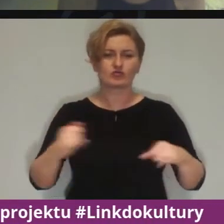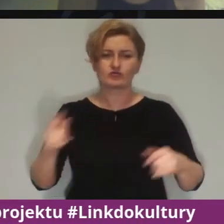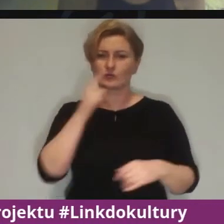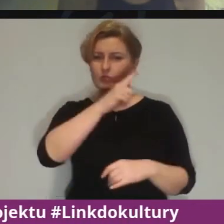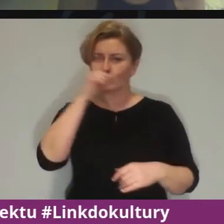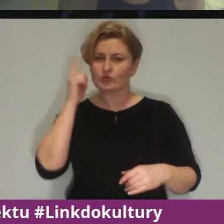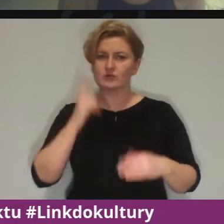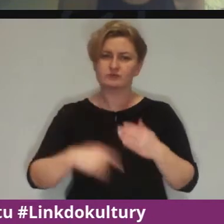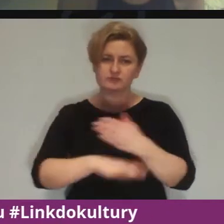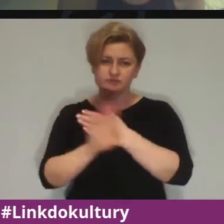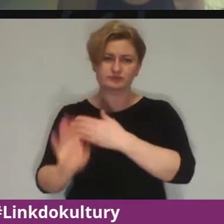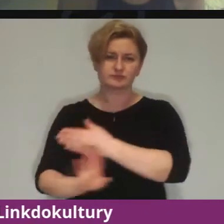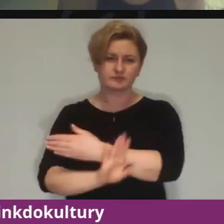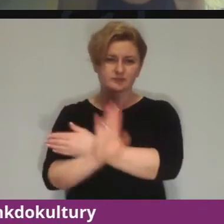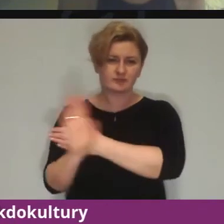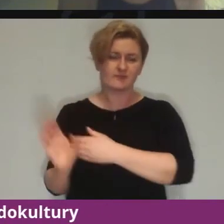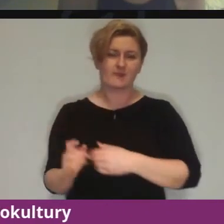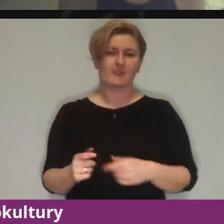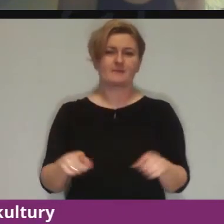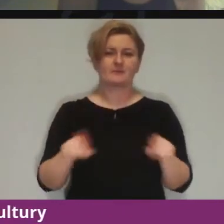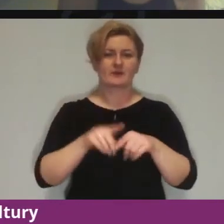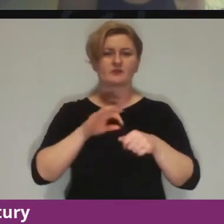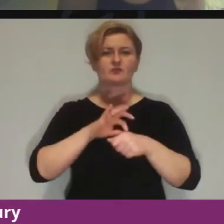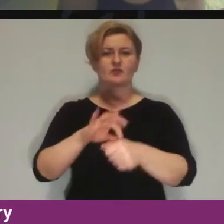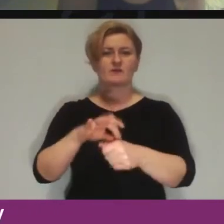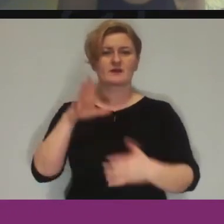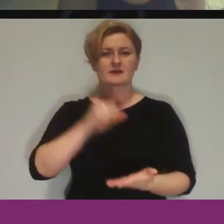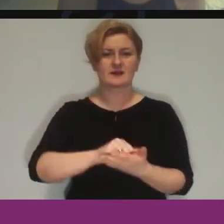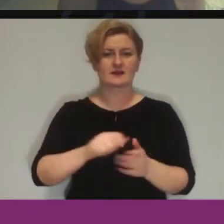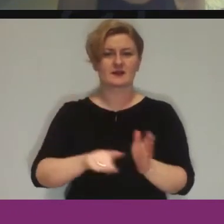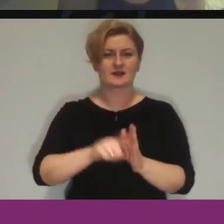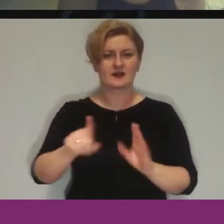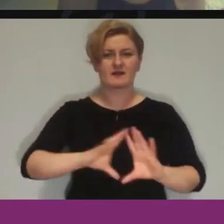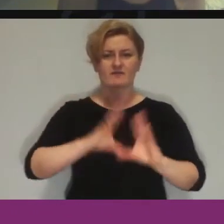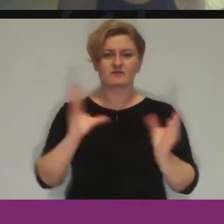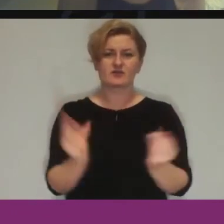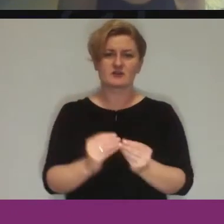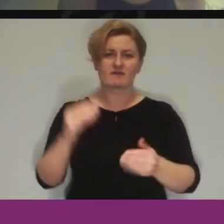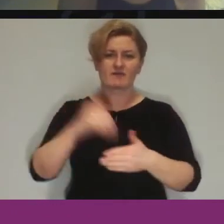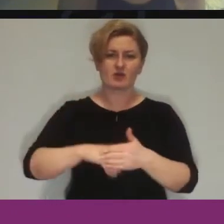Prowadzę zajęcia dla wszystkich wychowanków ośrodka.